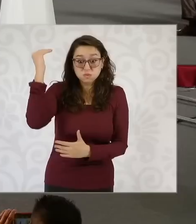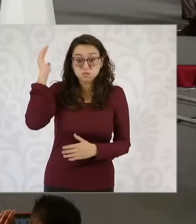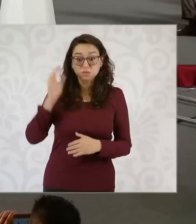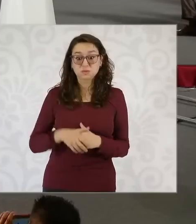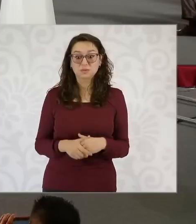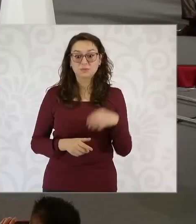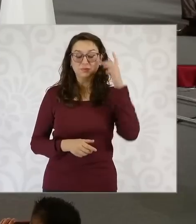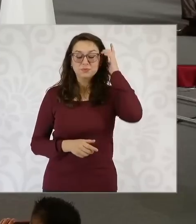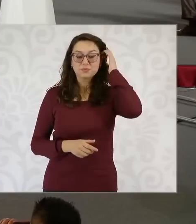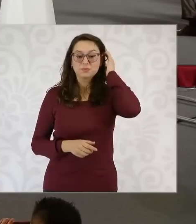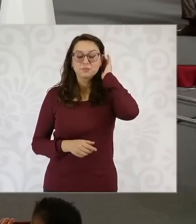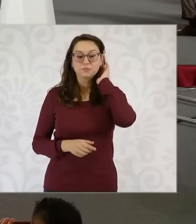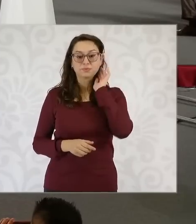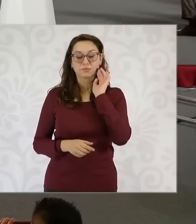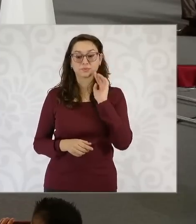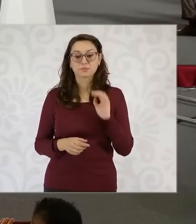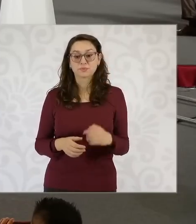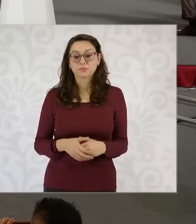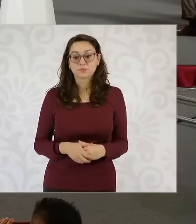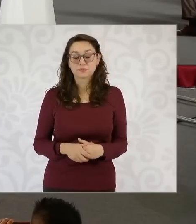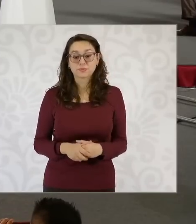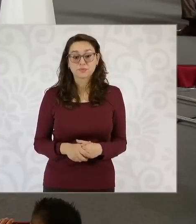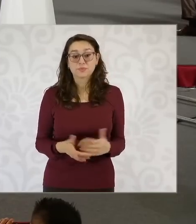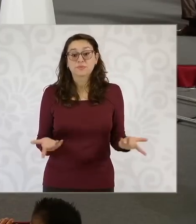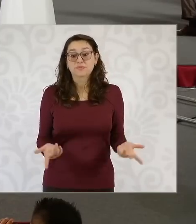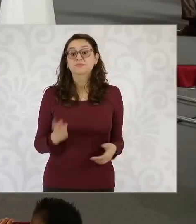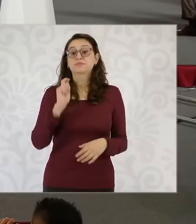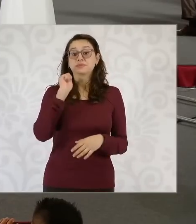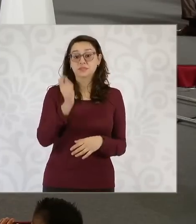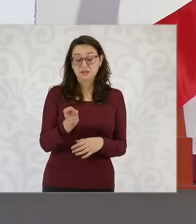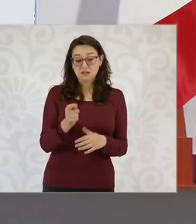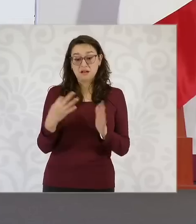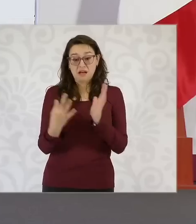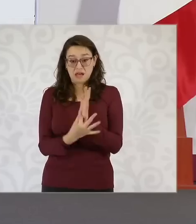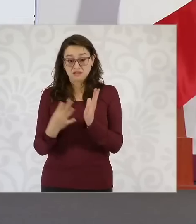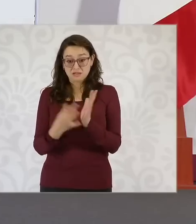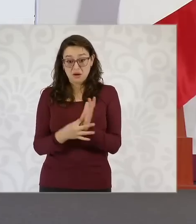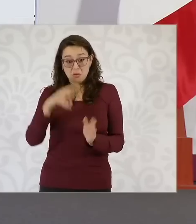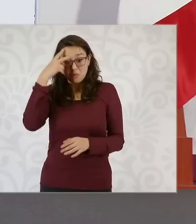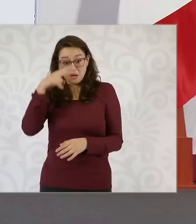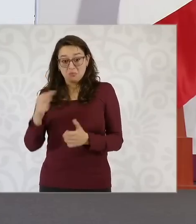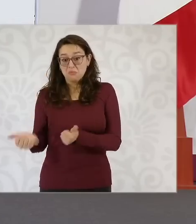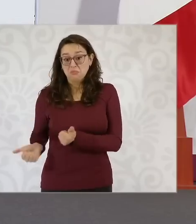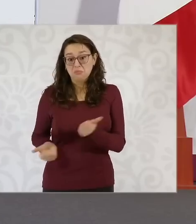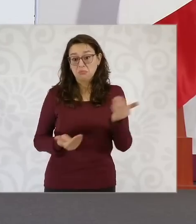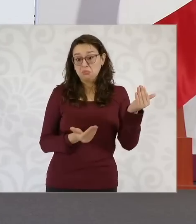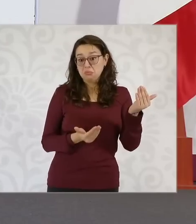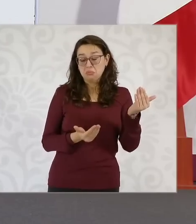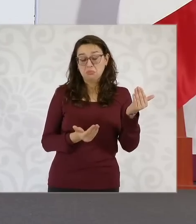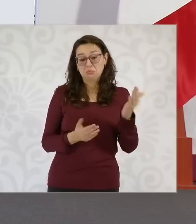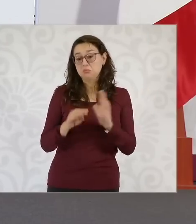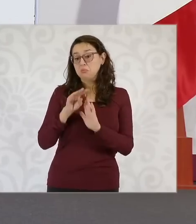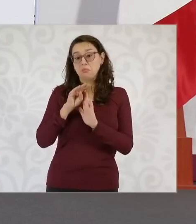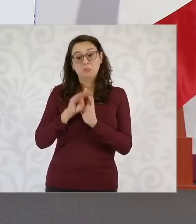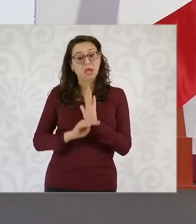por contraste Estas son las exportaciones de México hacia Estados Unidos Aquí empezamos